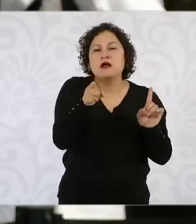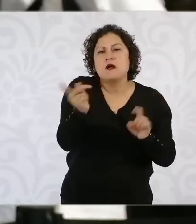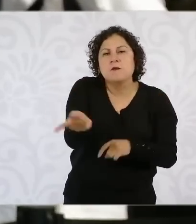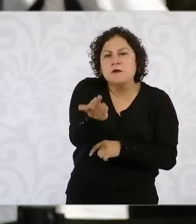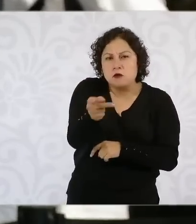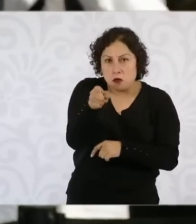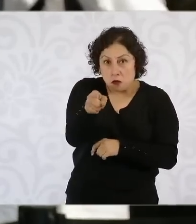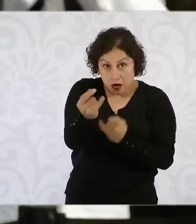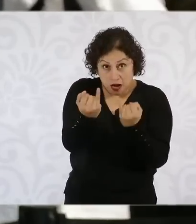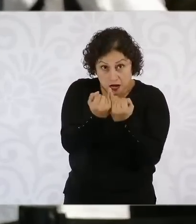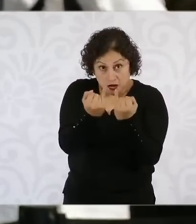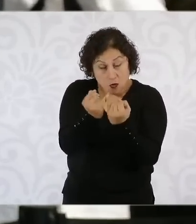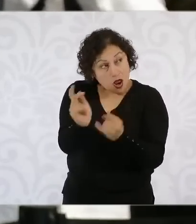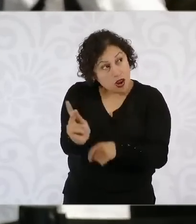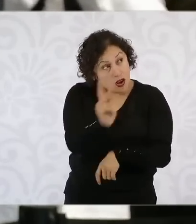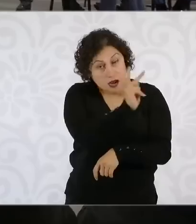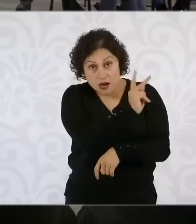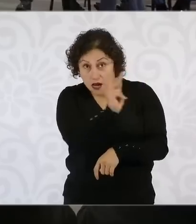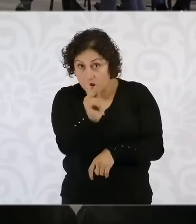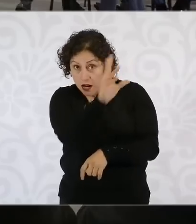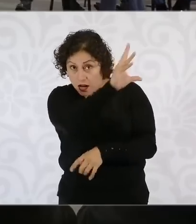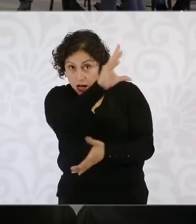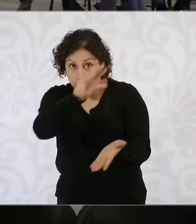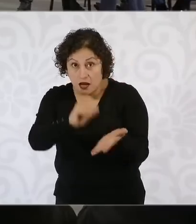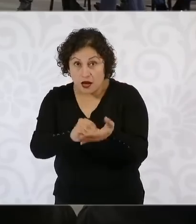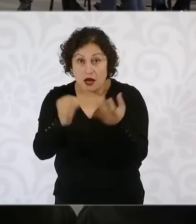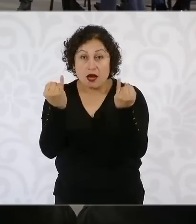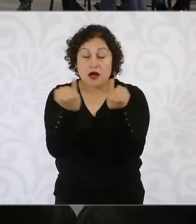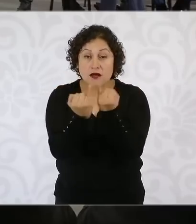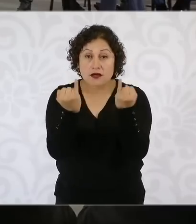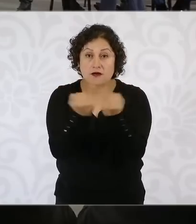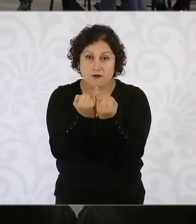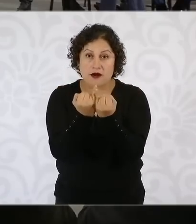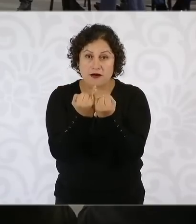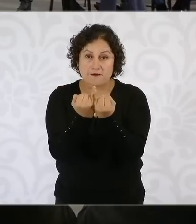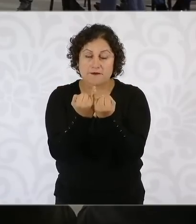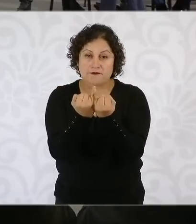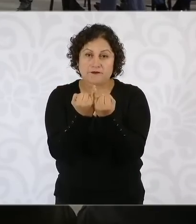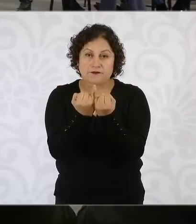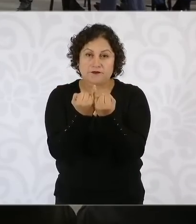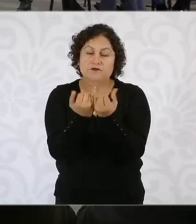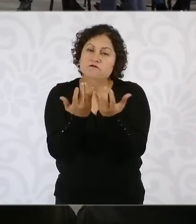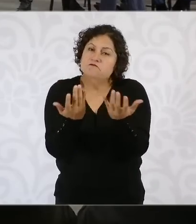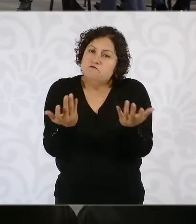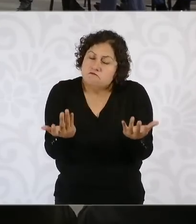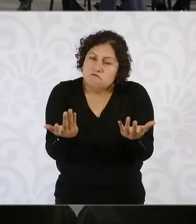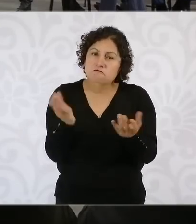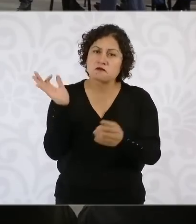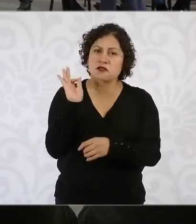ya he anunciado que ya están en marcha a partir de la llamada eh fortalecer también el consumo